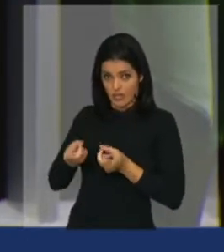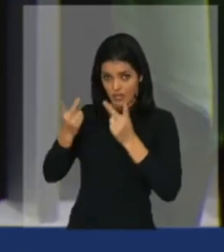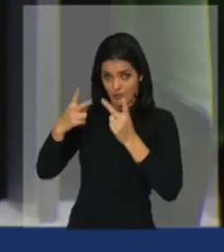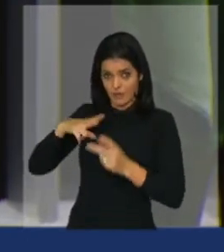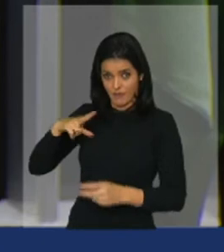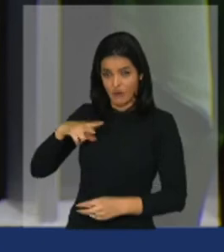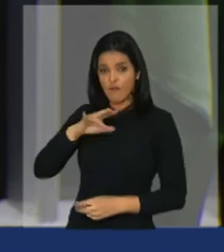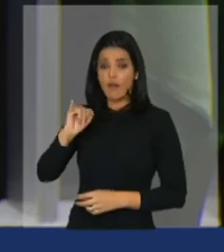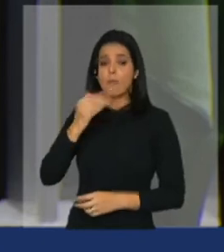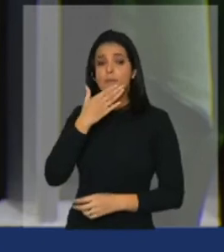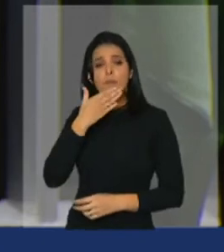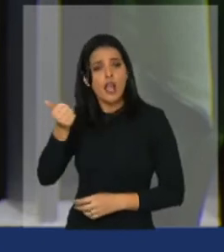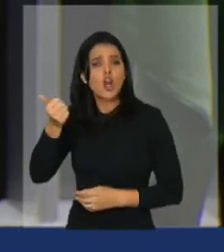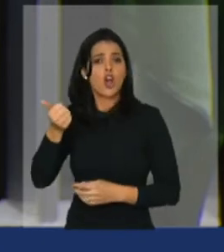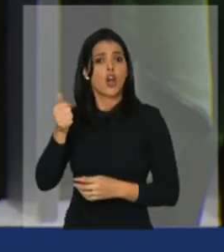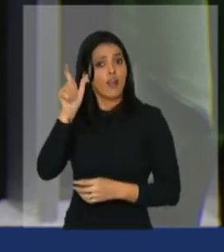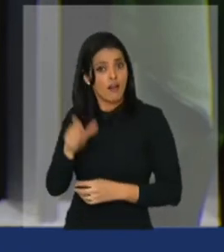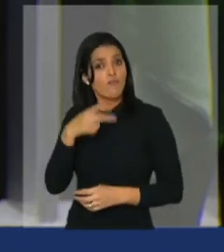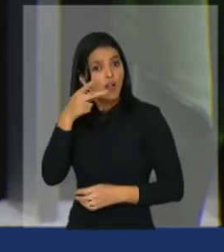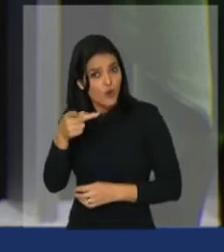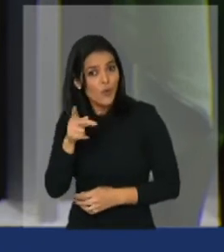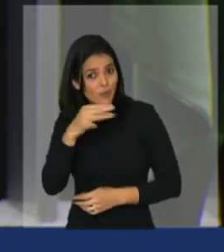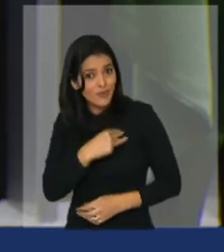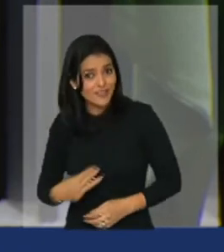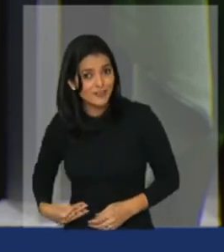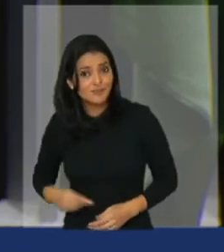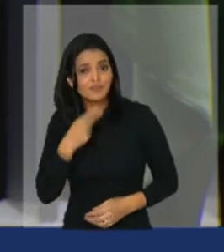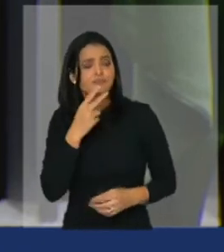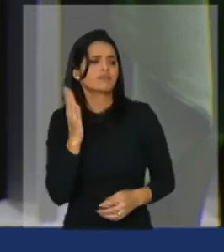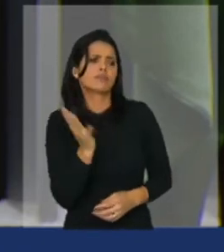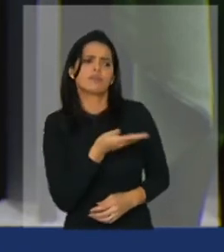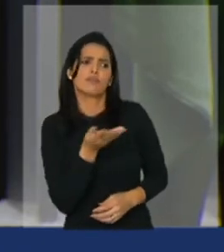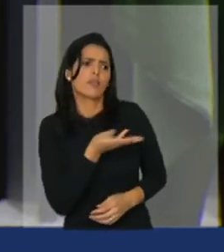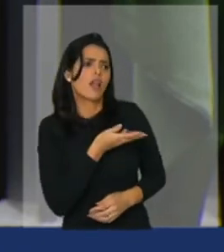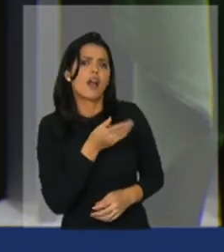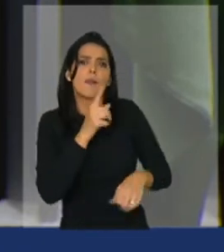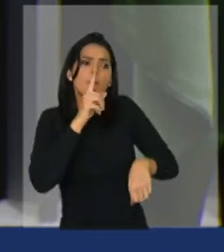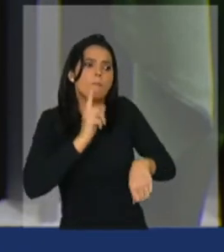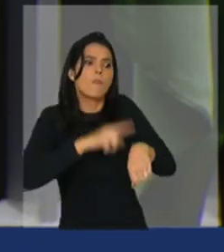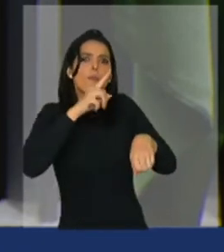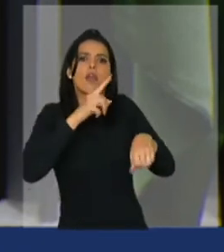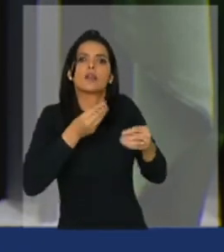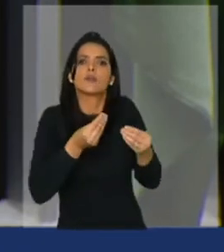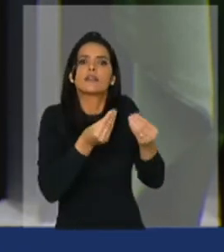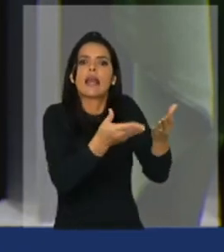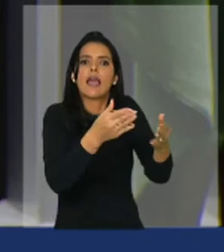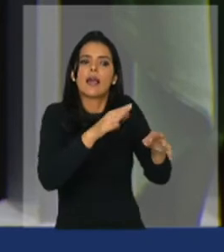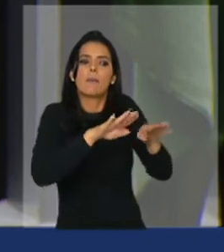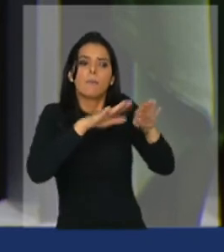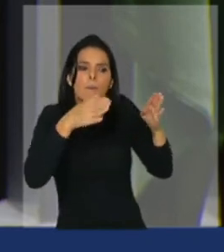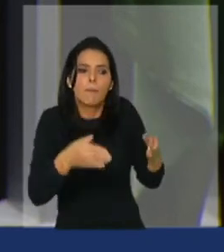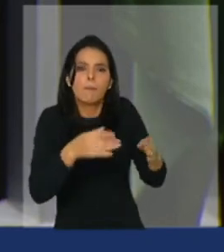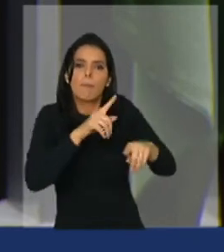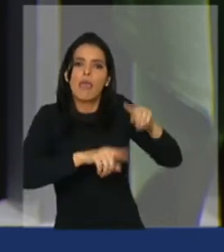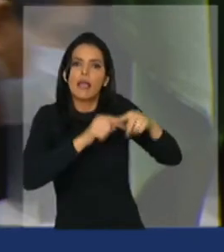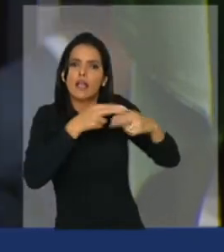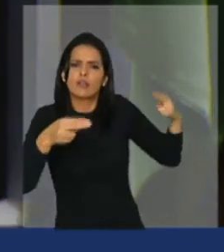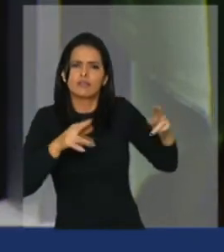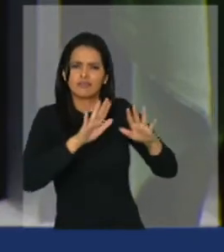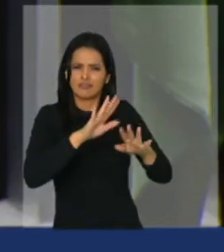PRIVATIZAÇÃO DIZ INCLUSIVE, AGILIDADE, QUE TERÃO, E PONTUALIDADE. IMAGINA, A PRIVATIZAÇÃO DOS CORREIOS VAI TRAZER É MAIS DESEMPREGO,